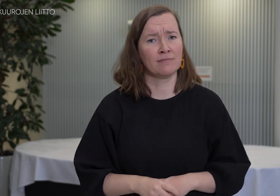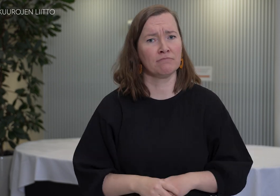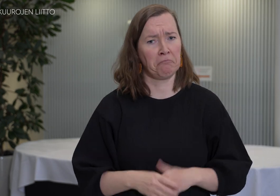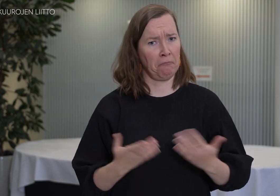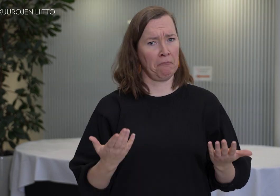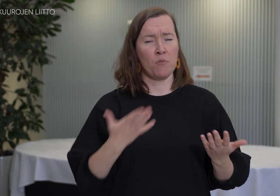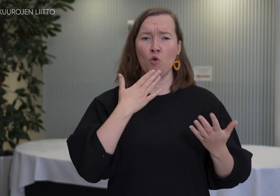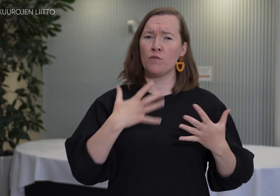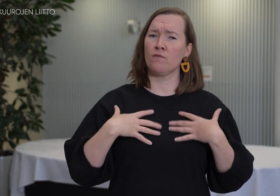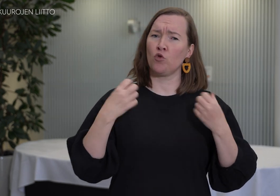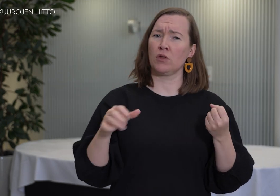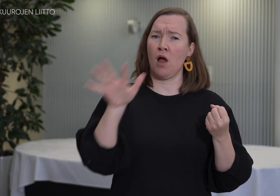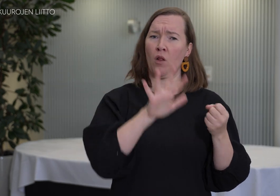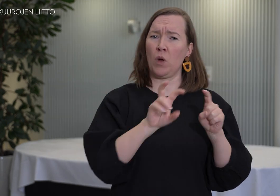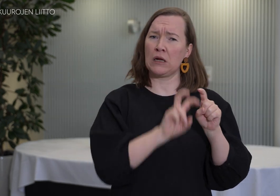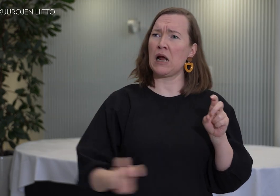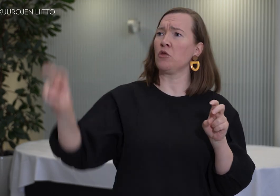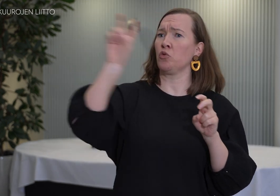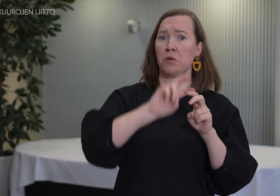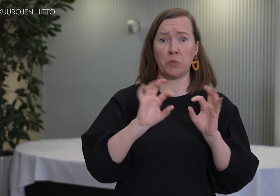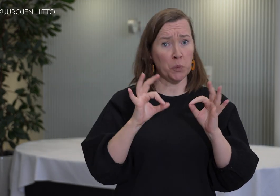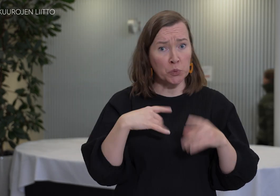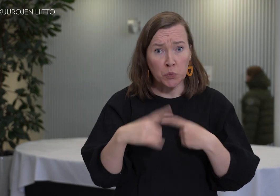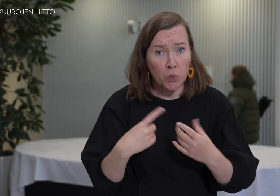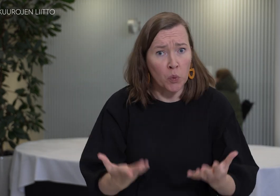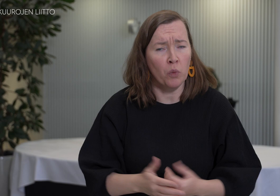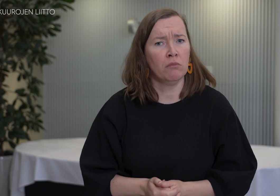Miten hyvinvointialuekiertue sujui?